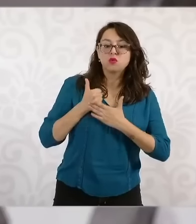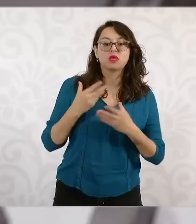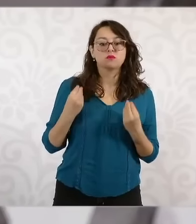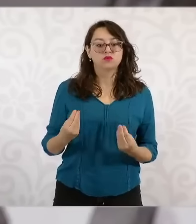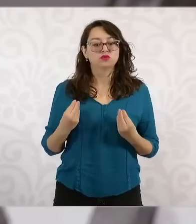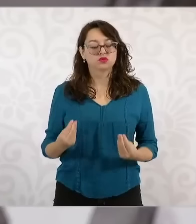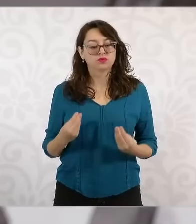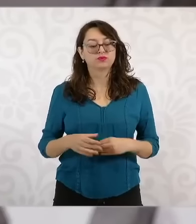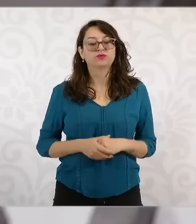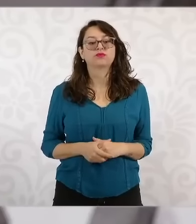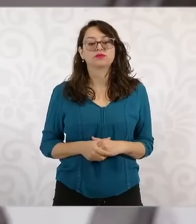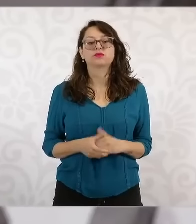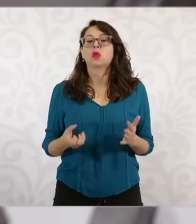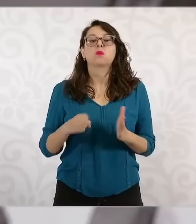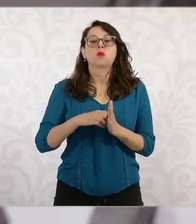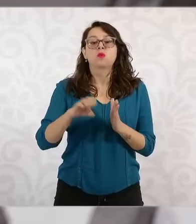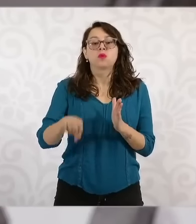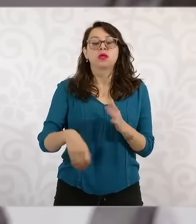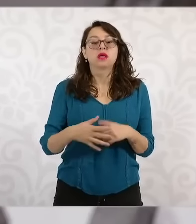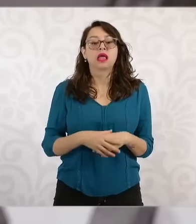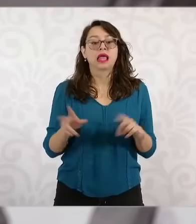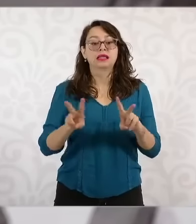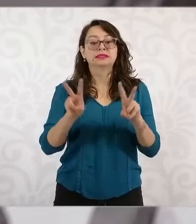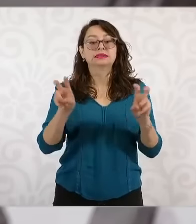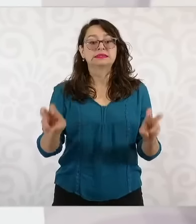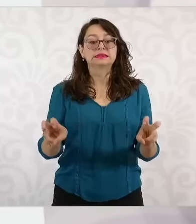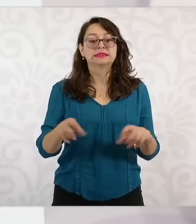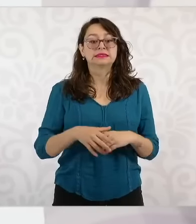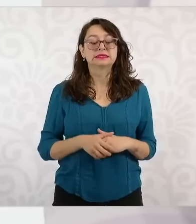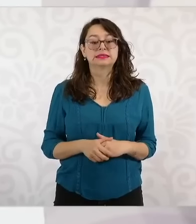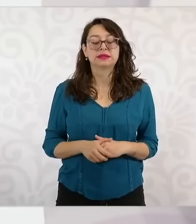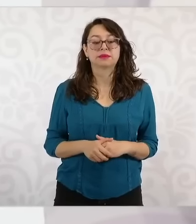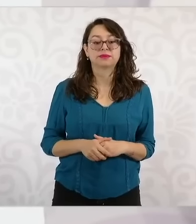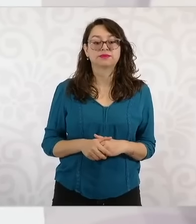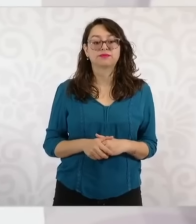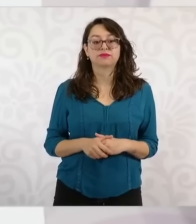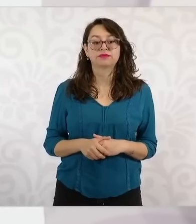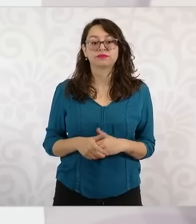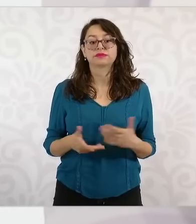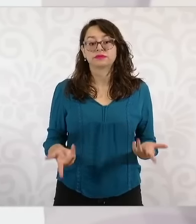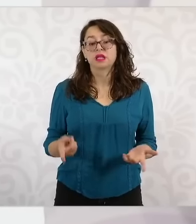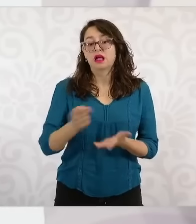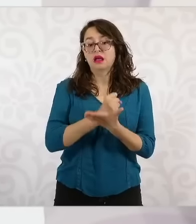y mexicanos de la Financiera Nacional para el desarrollo Agropecuario, pesquero y forestal.